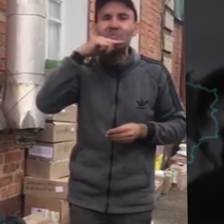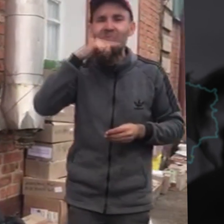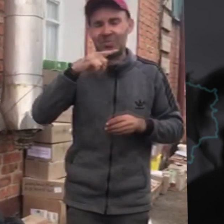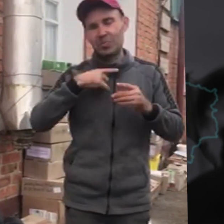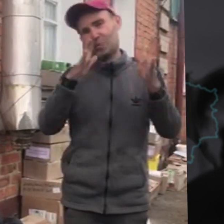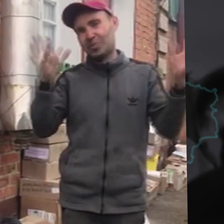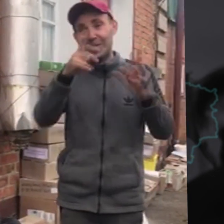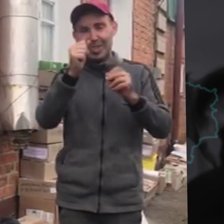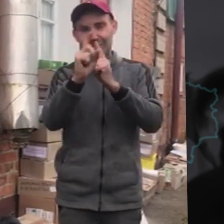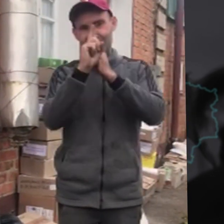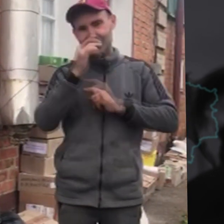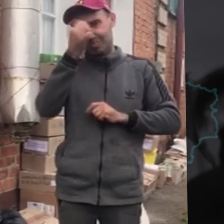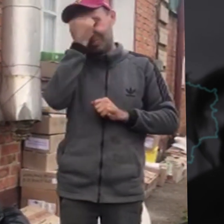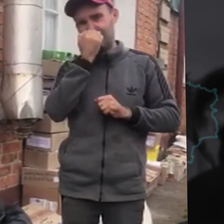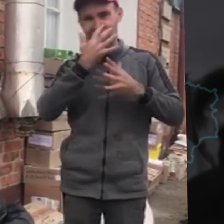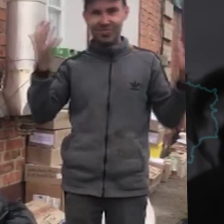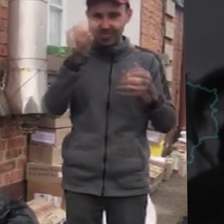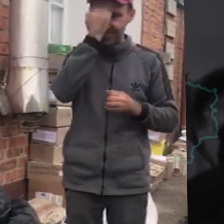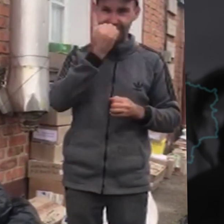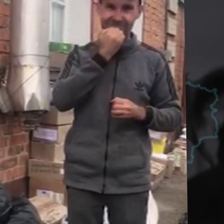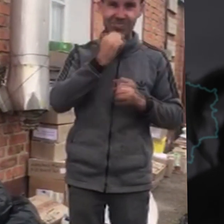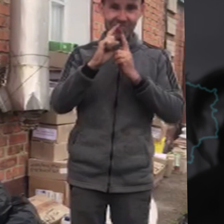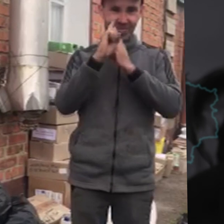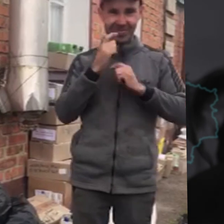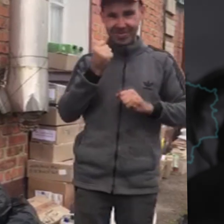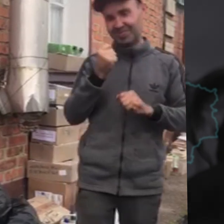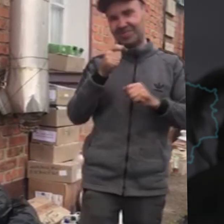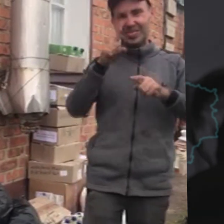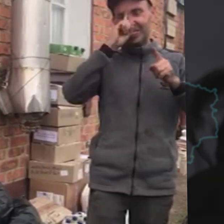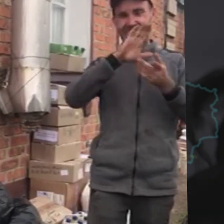Це відео надіслав керівниці штабу Галині Воробель нечуючий житель Харкова,